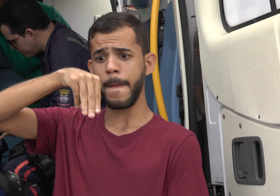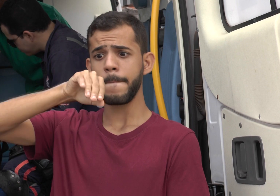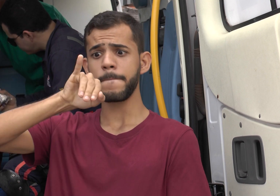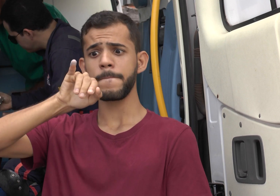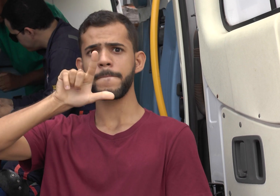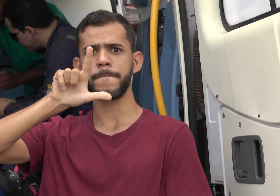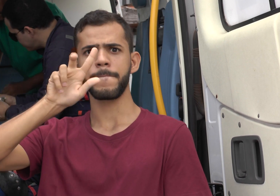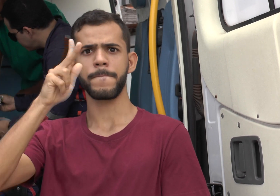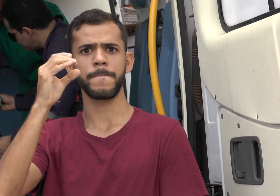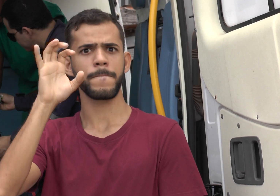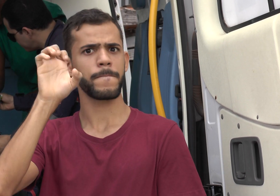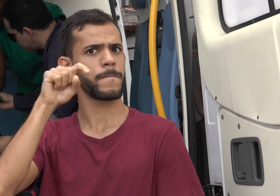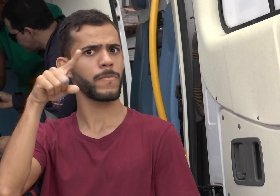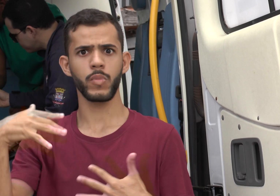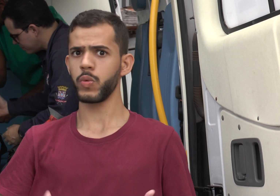Imagens: Ribamar Borges